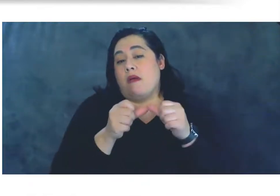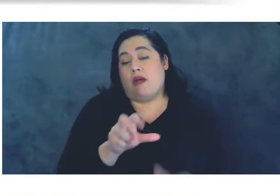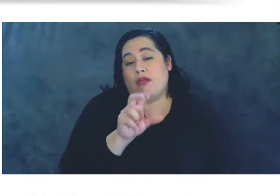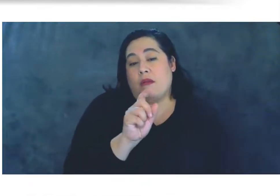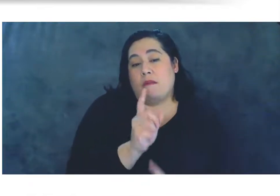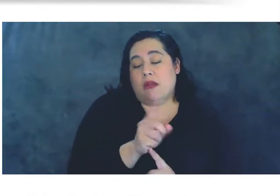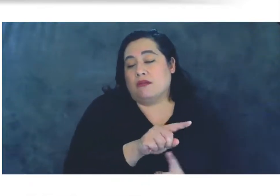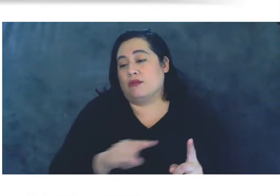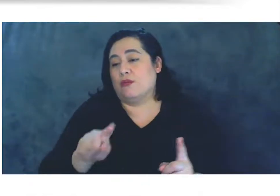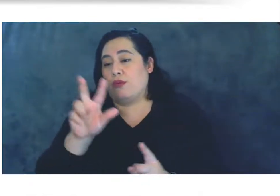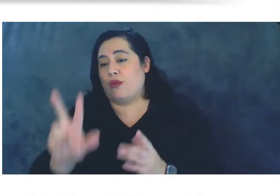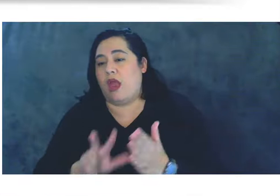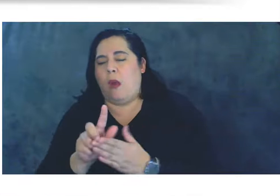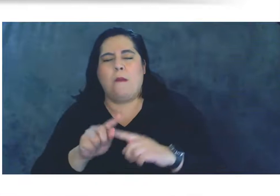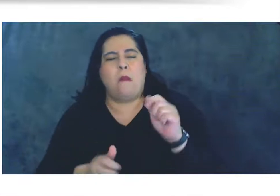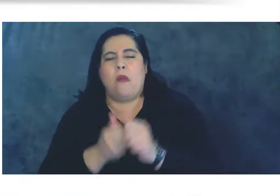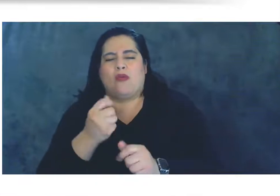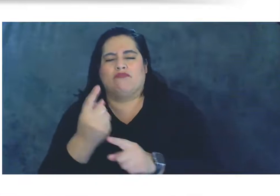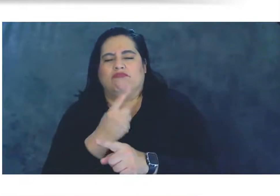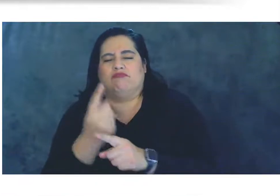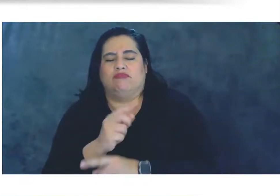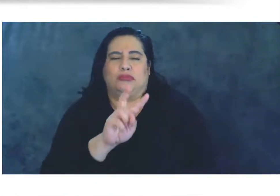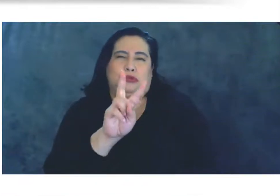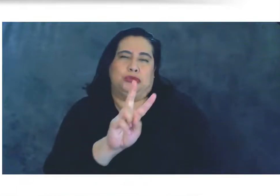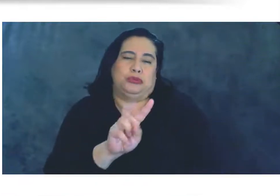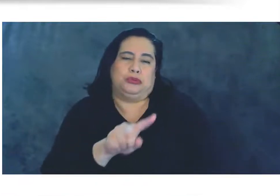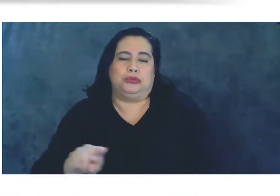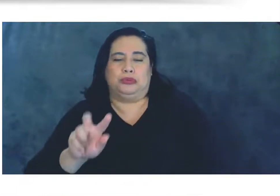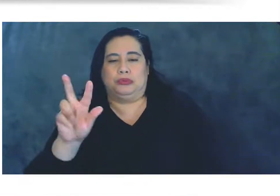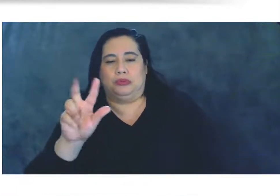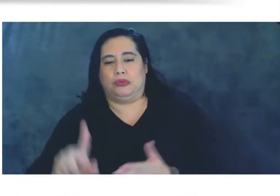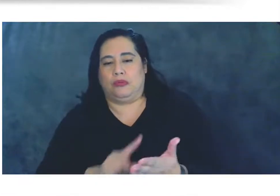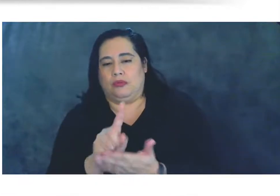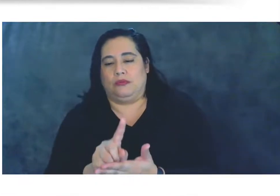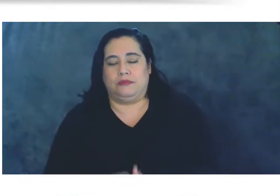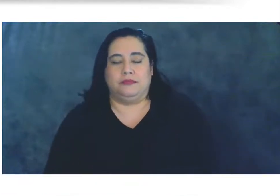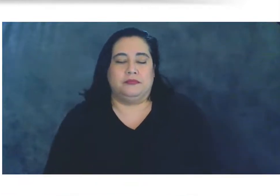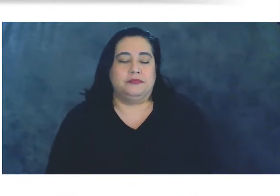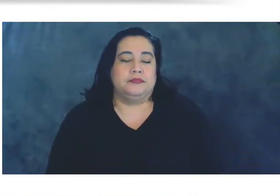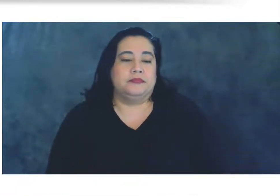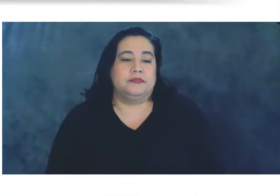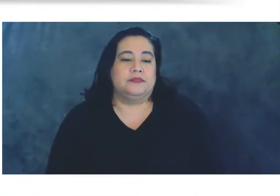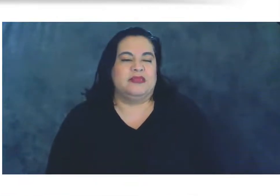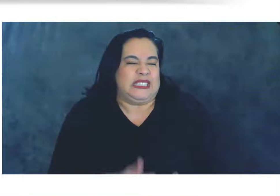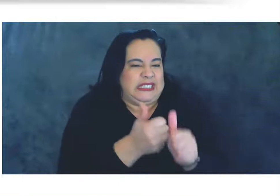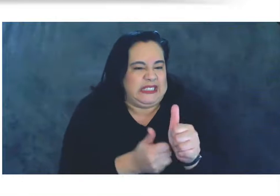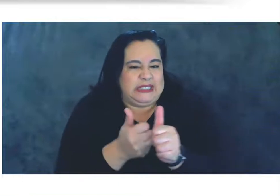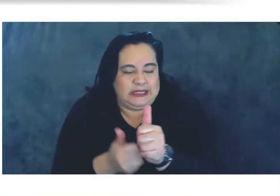horas pero el marco del tiempo más común son de ... dos o tres horas por cada unidad.